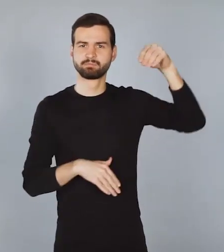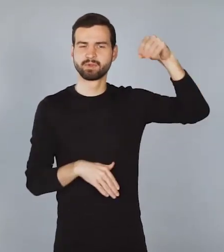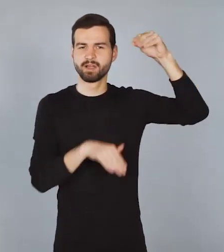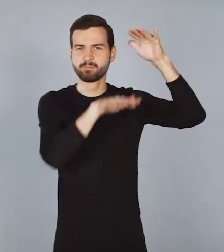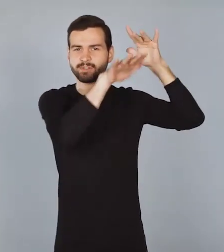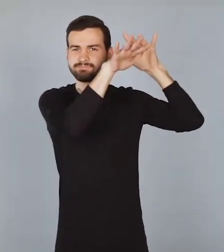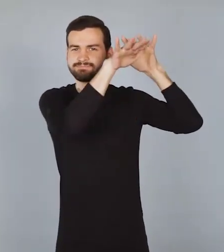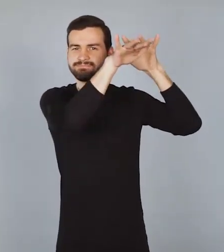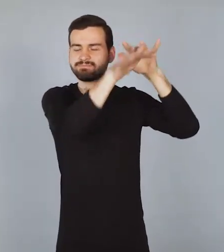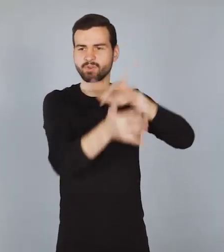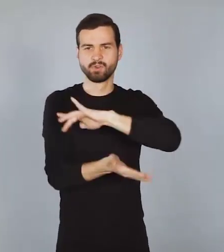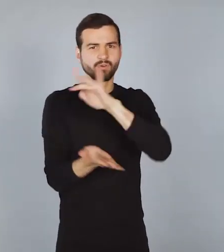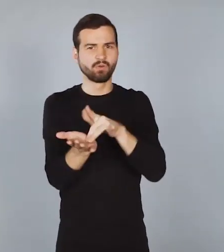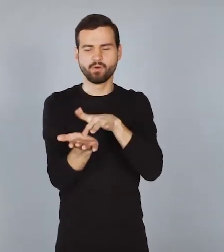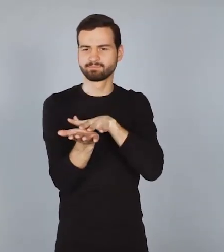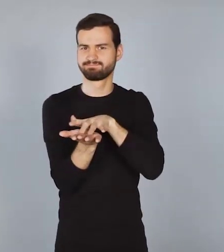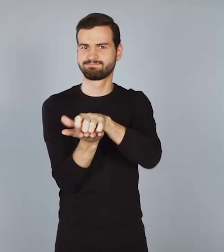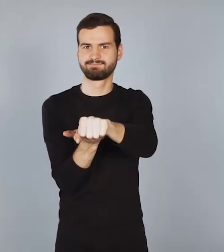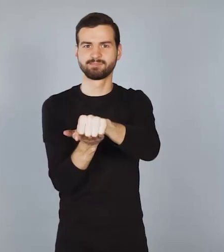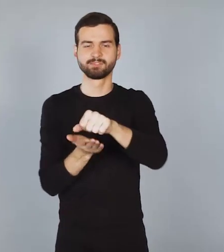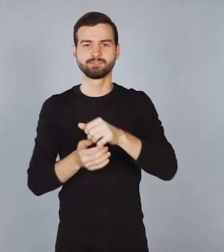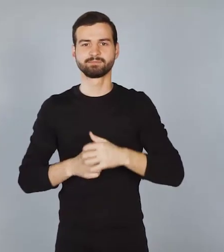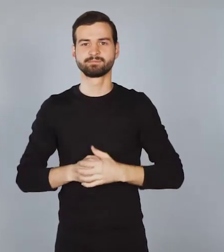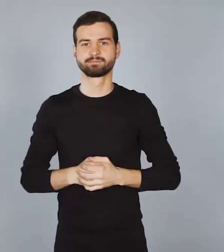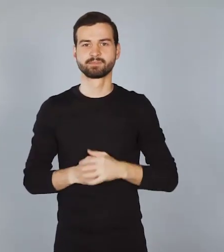город был погребен под пеплом вулкана.